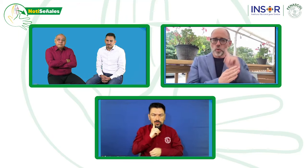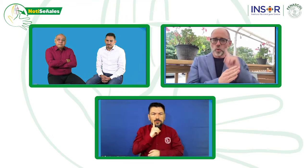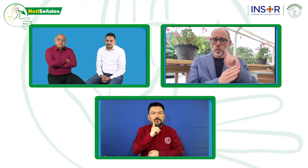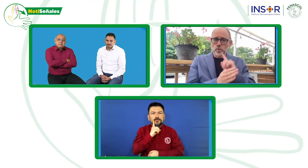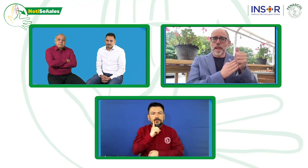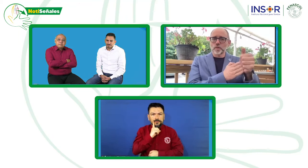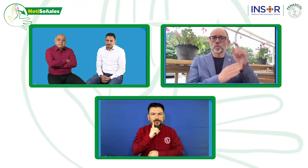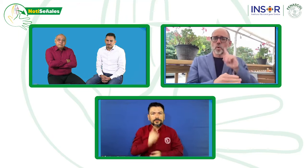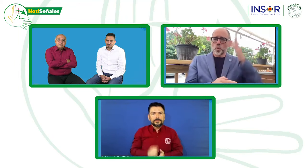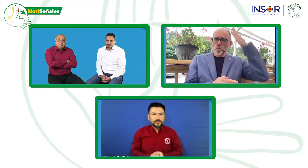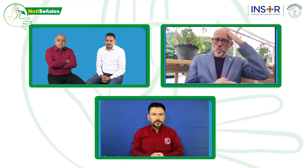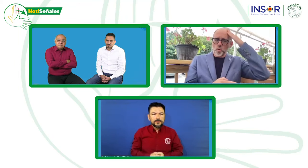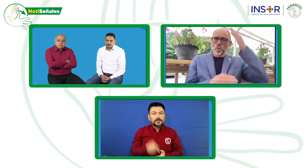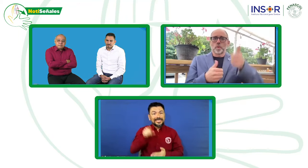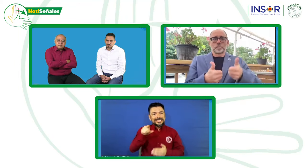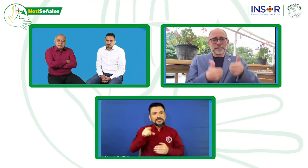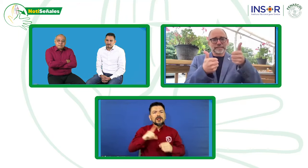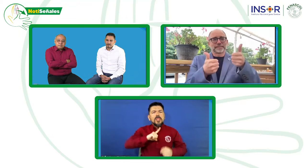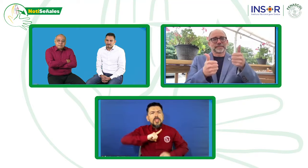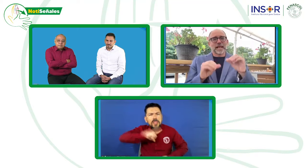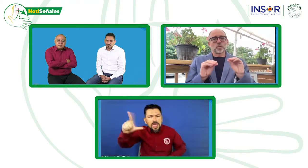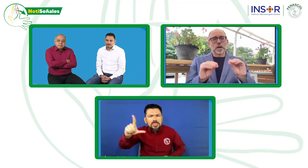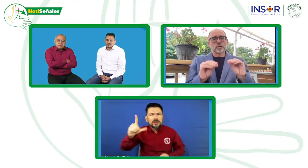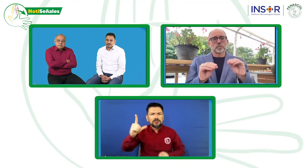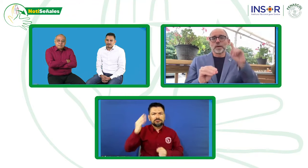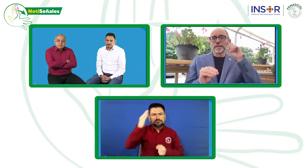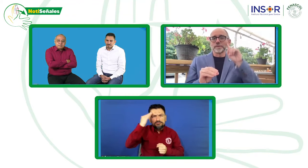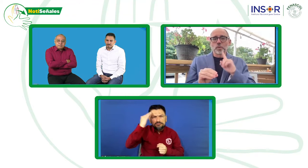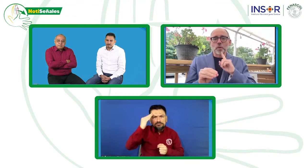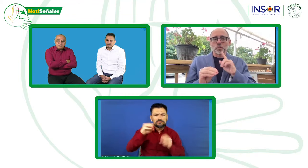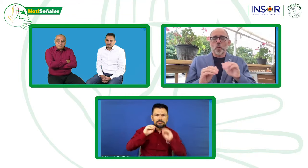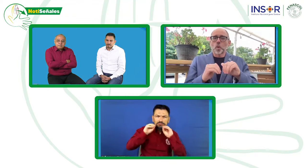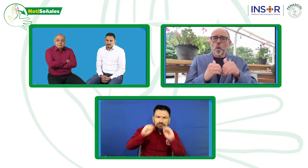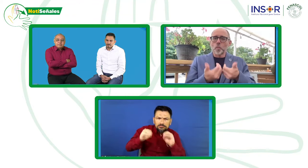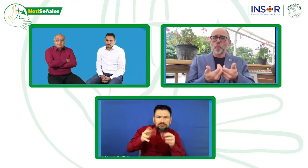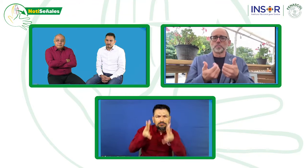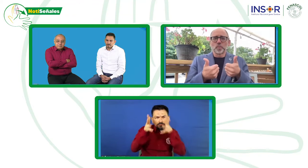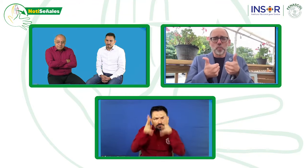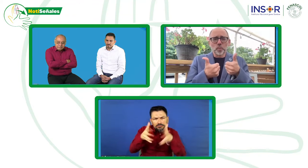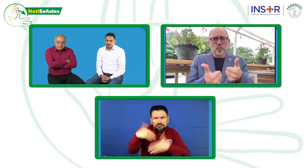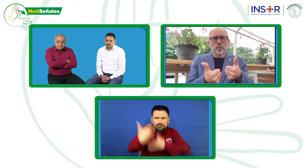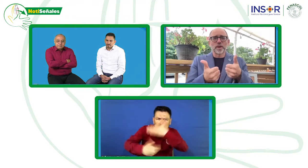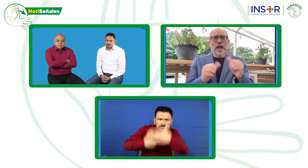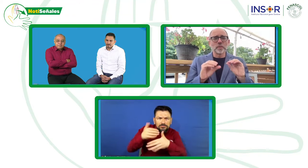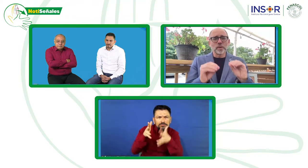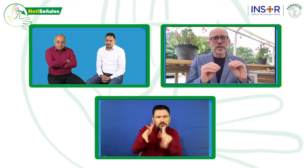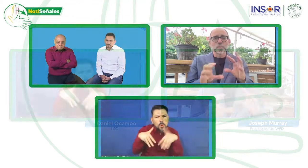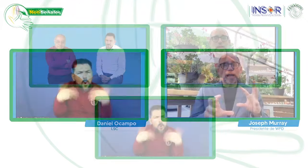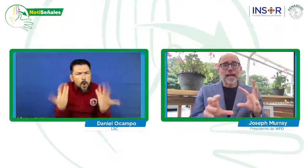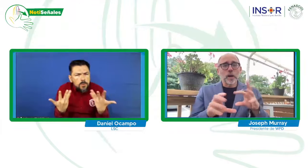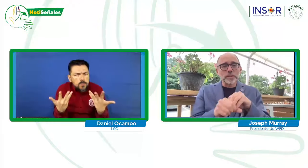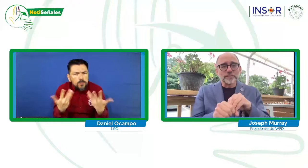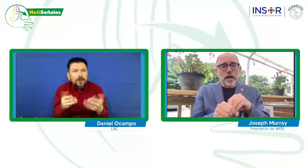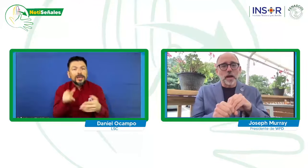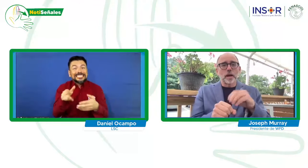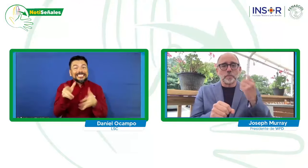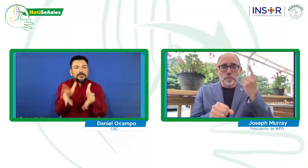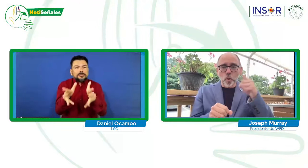importancia de la educación para las personas sordas.